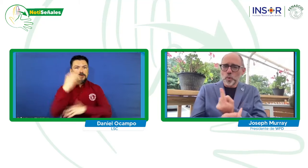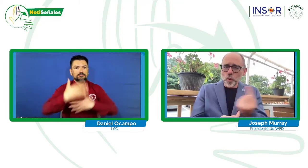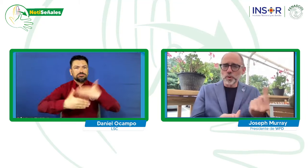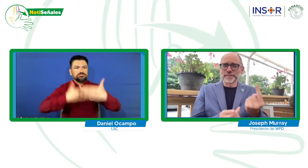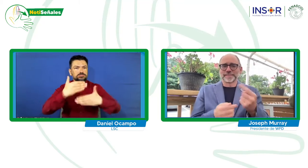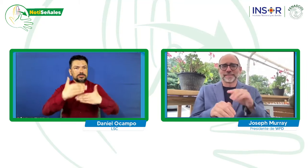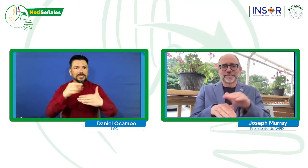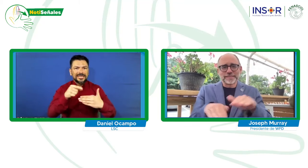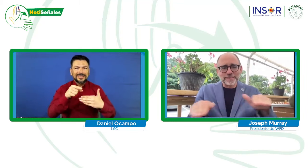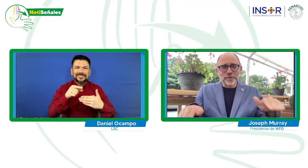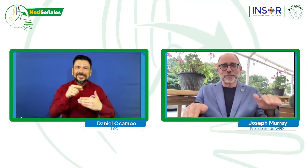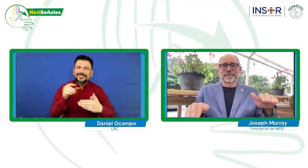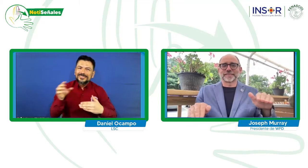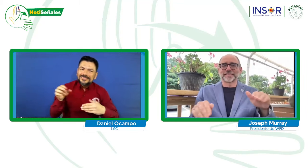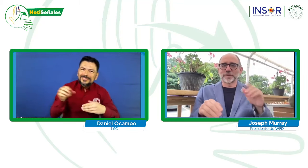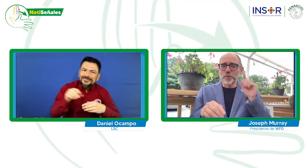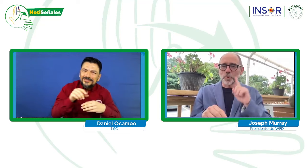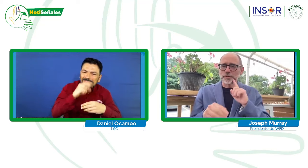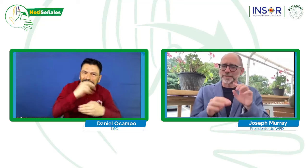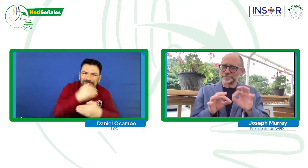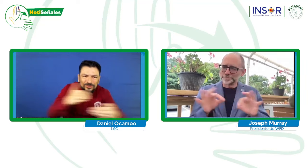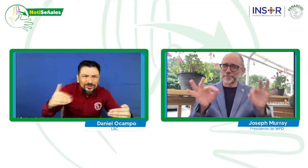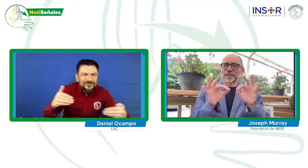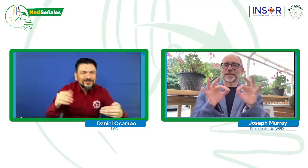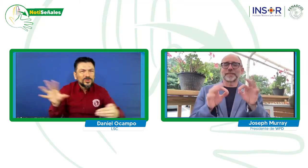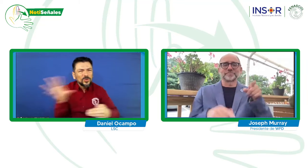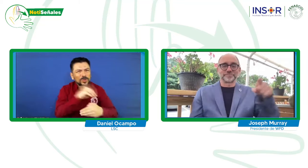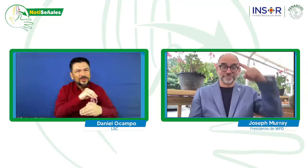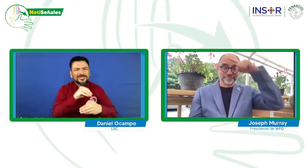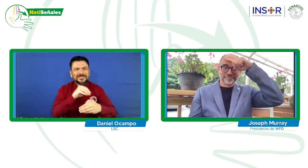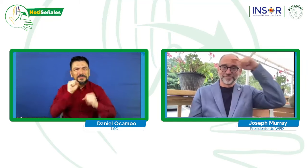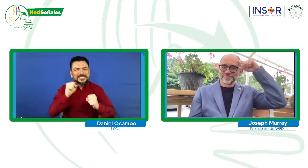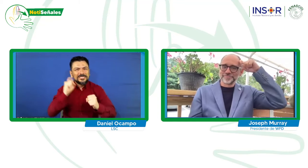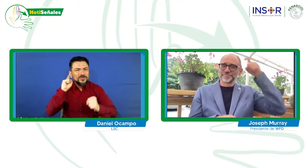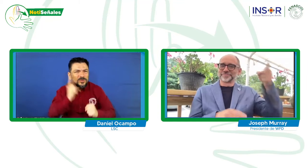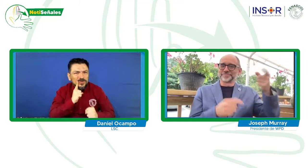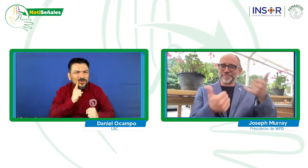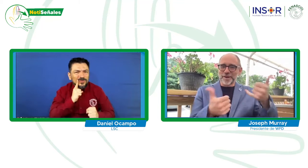educación pues efectivamente sea en lengua de señas, en